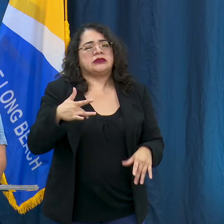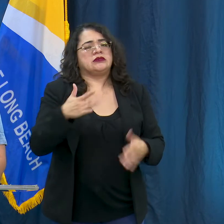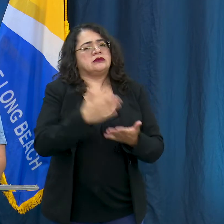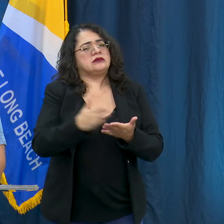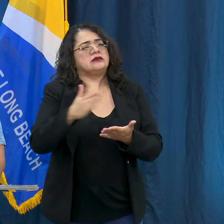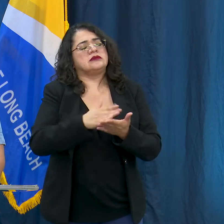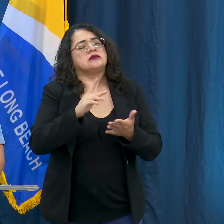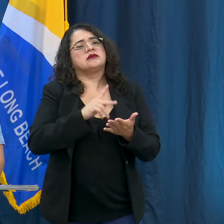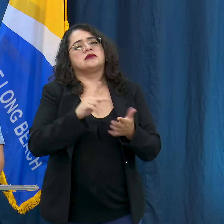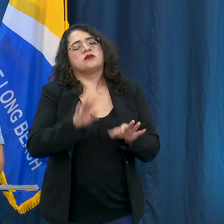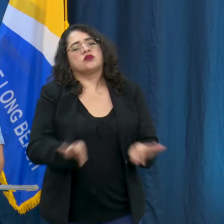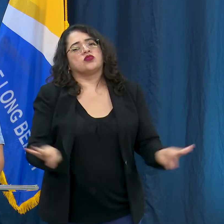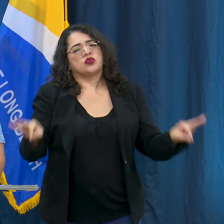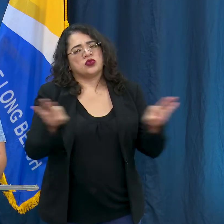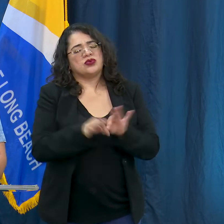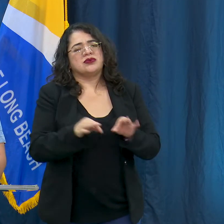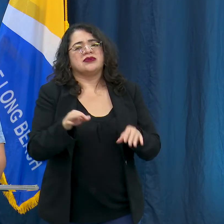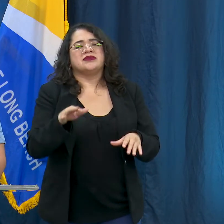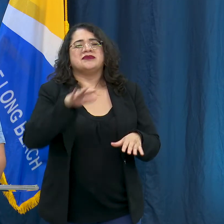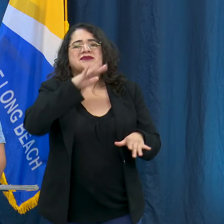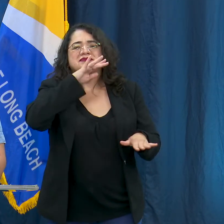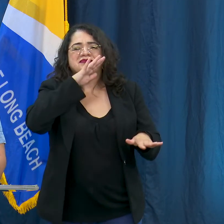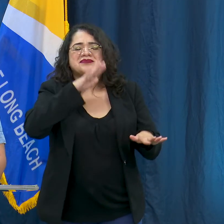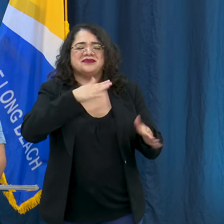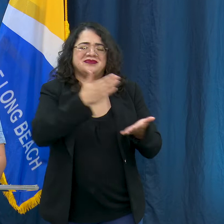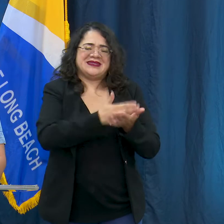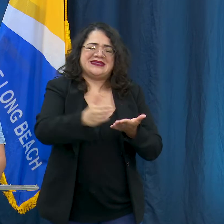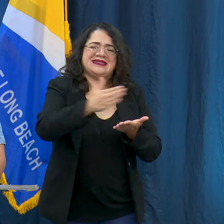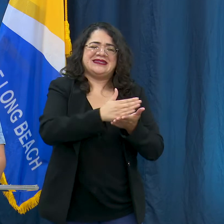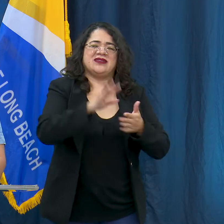muy importante nuestro ciudad y tenemos que debido al con una Veloz muchas